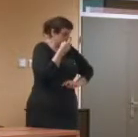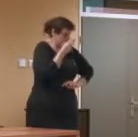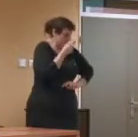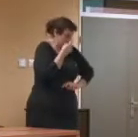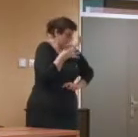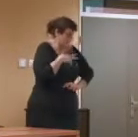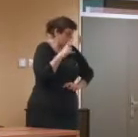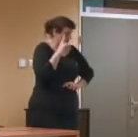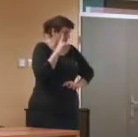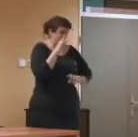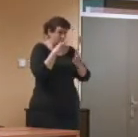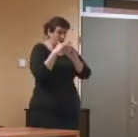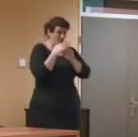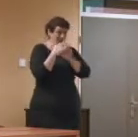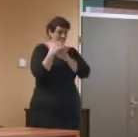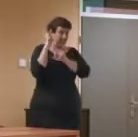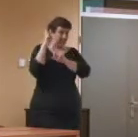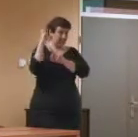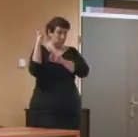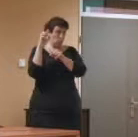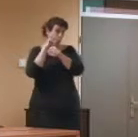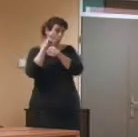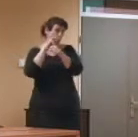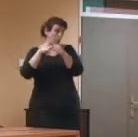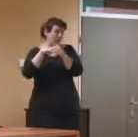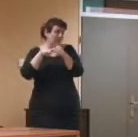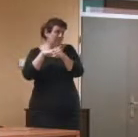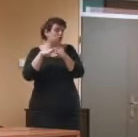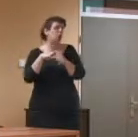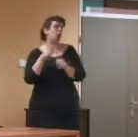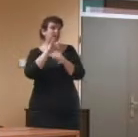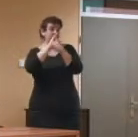Watergate y un poco la lucha entre Washington Post y New York Times por todo